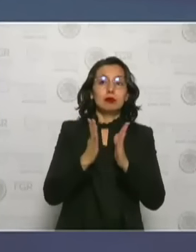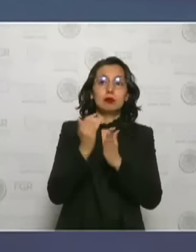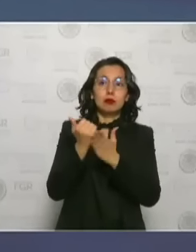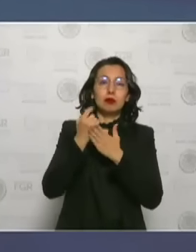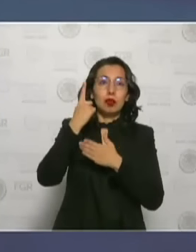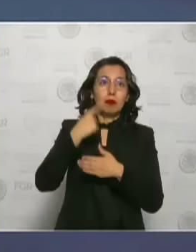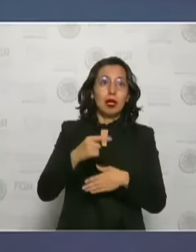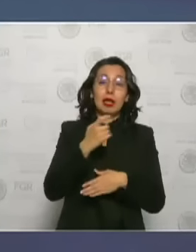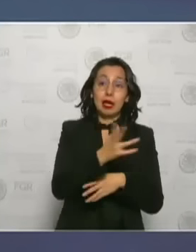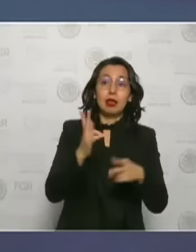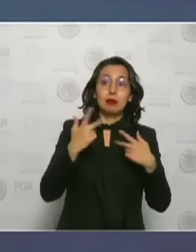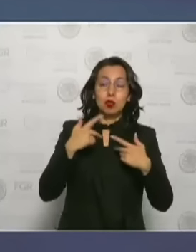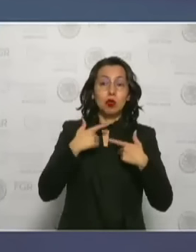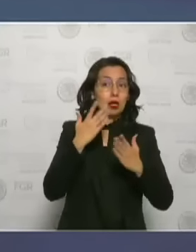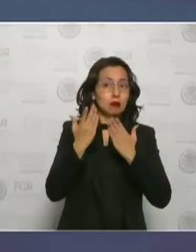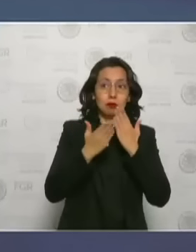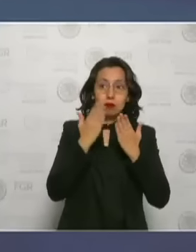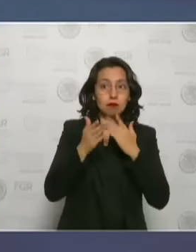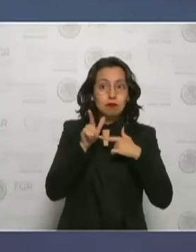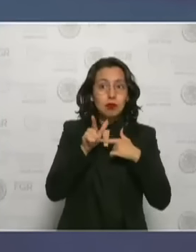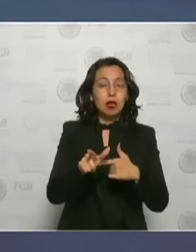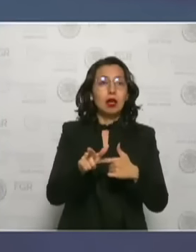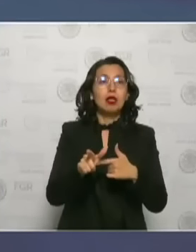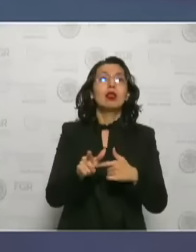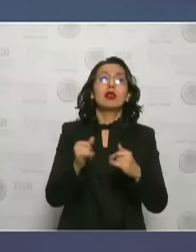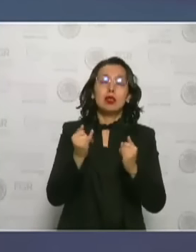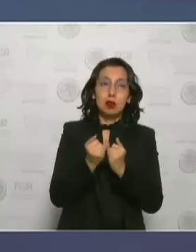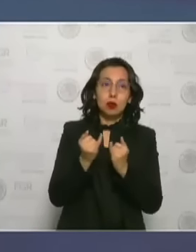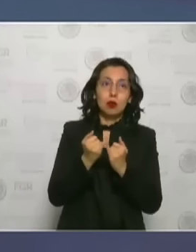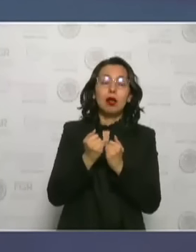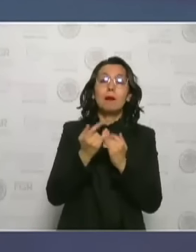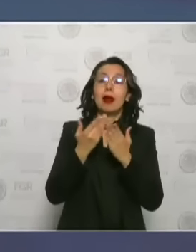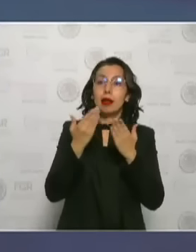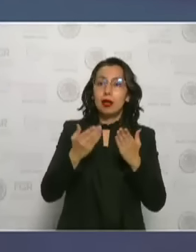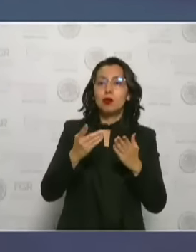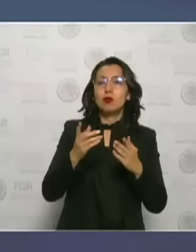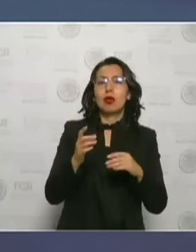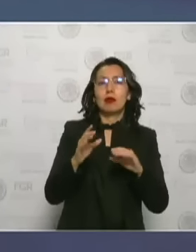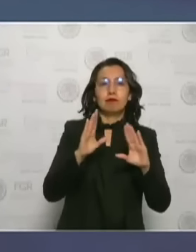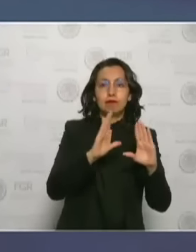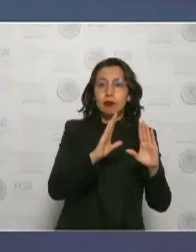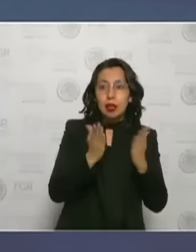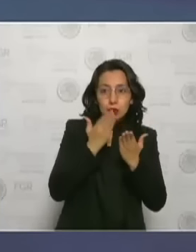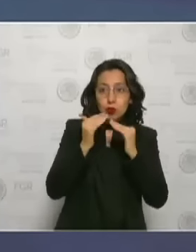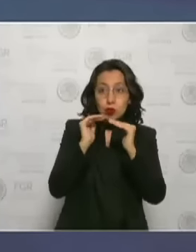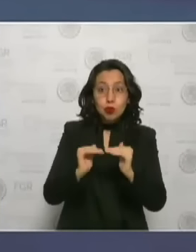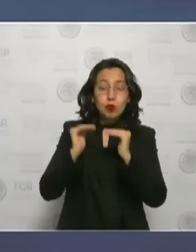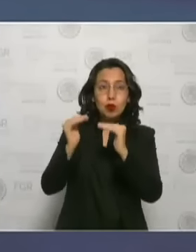oferta académica pertinente, sino formar cuadros a través de la educación superior y la investigación